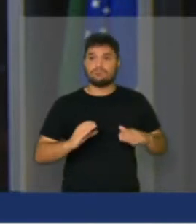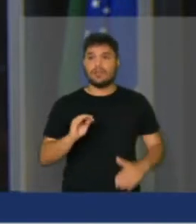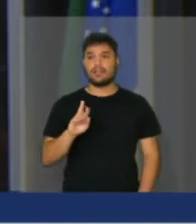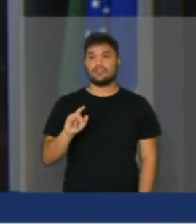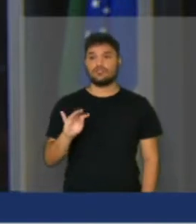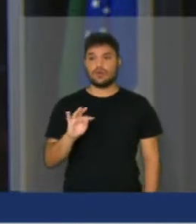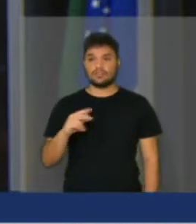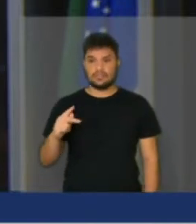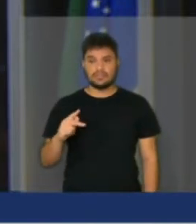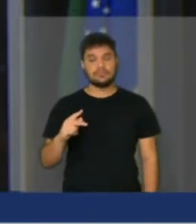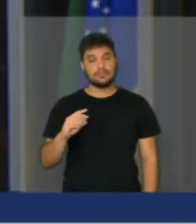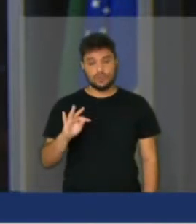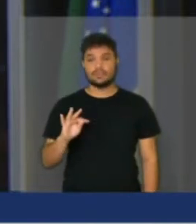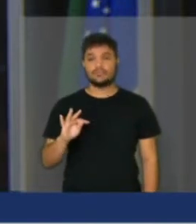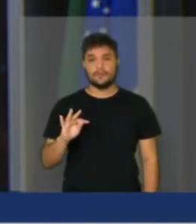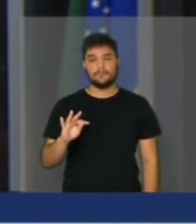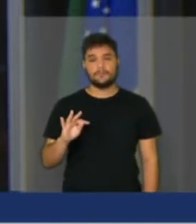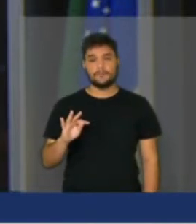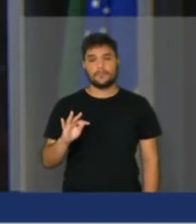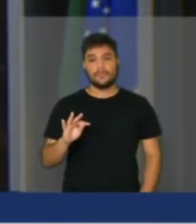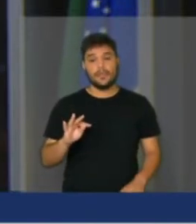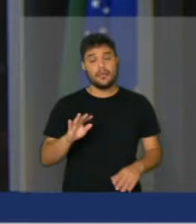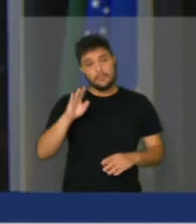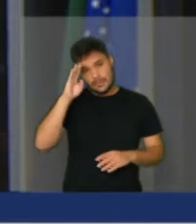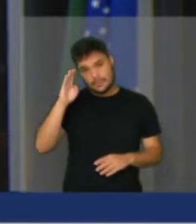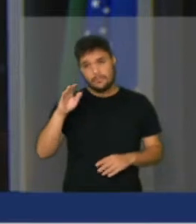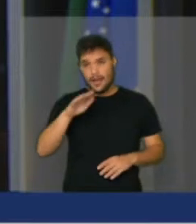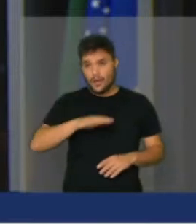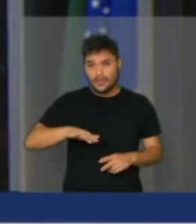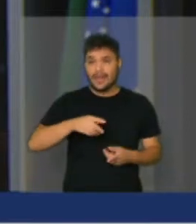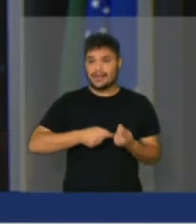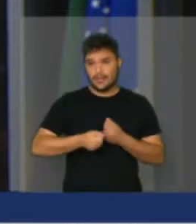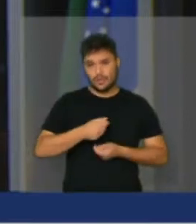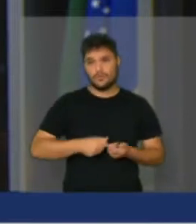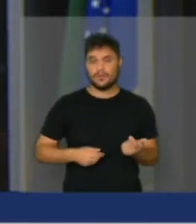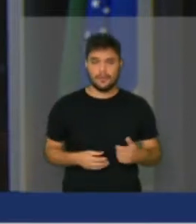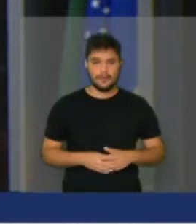COMANDA QUALQUER SETOR. ESPECIALMENTE O DA ECONOMIA, OUTRA QUESTÃO IMPORTANTE NÓ S... NÓS DO CIDADANIA QUE